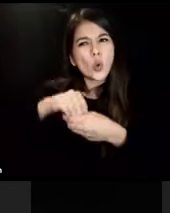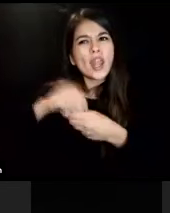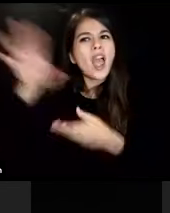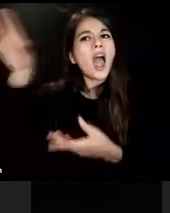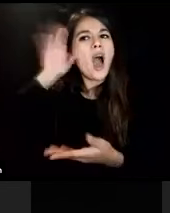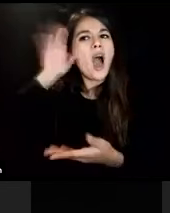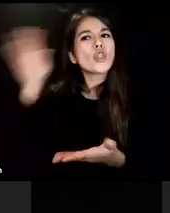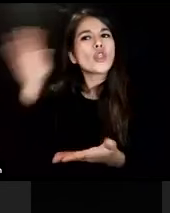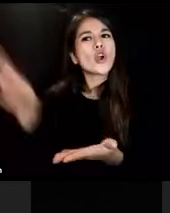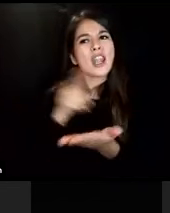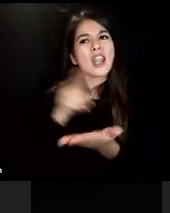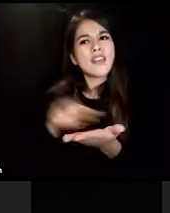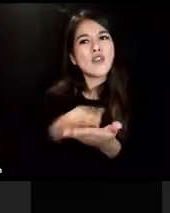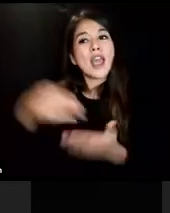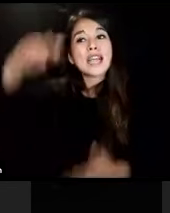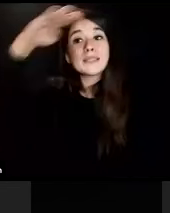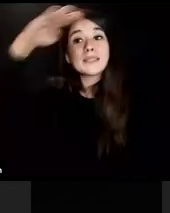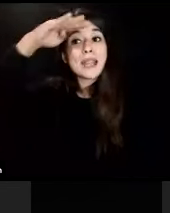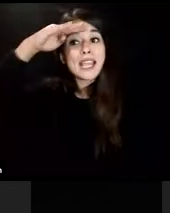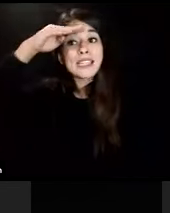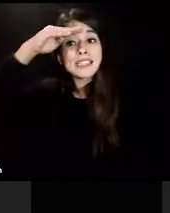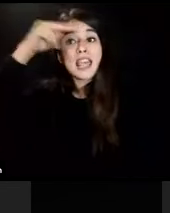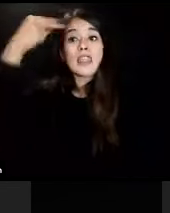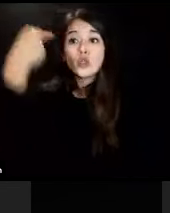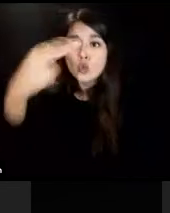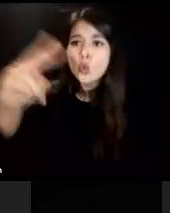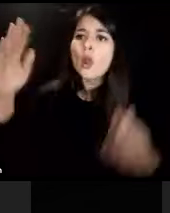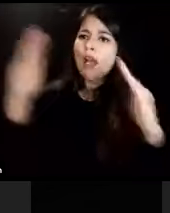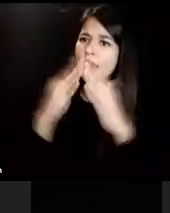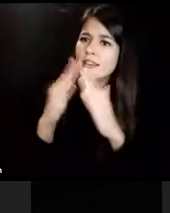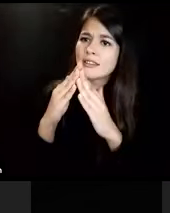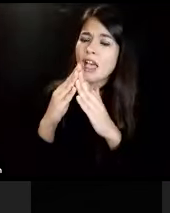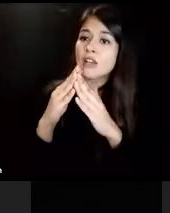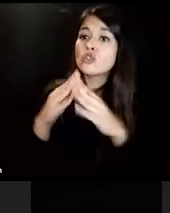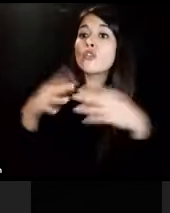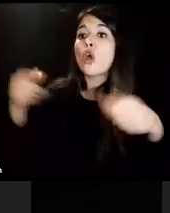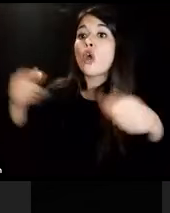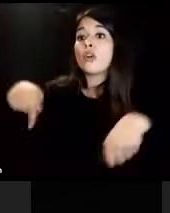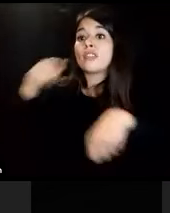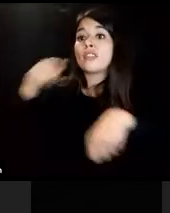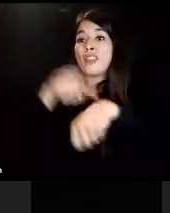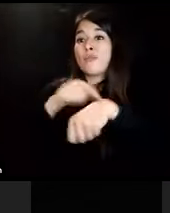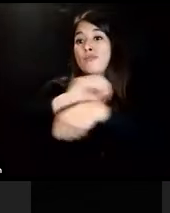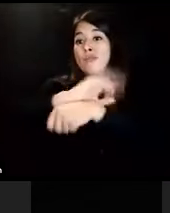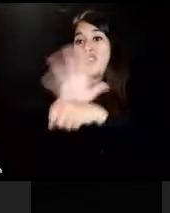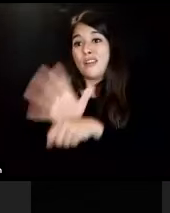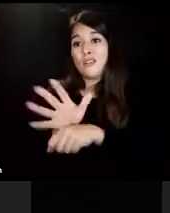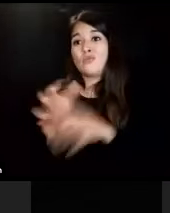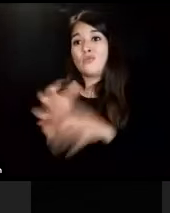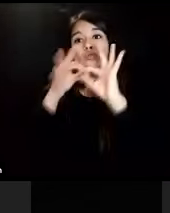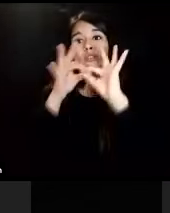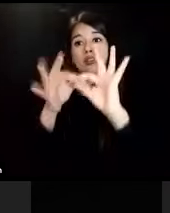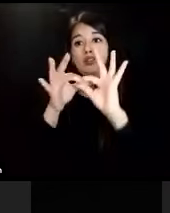artes en su casa, en estos tiempos. Muchas gracias. muchas gracias María José